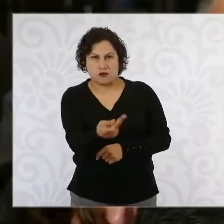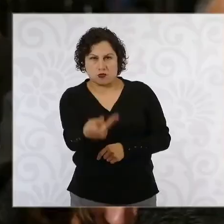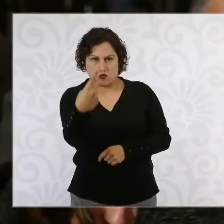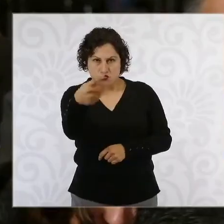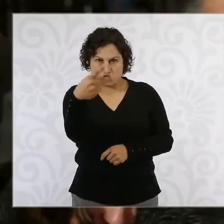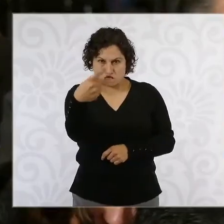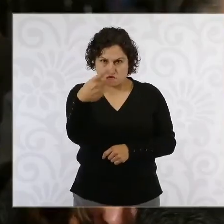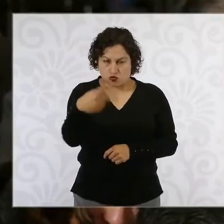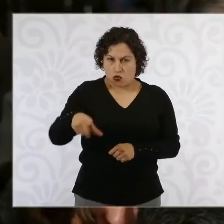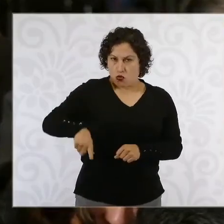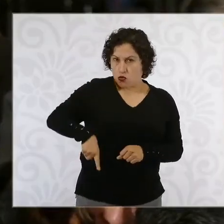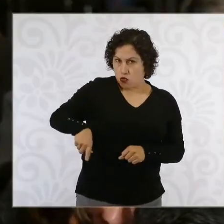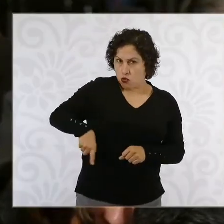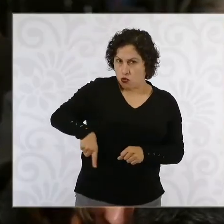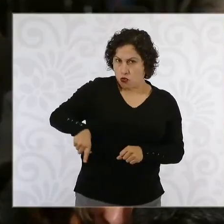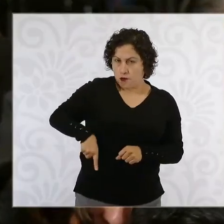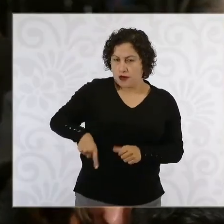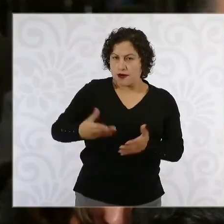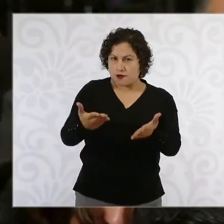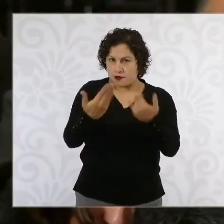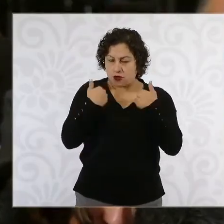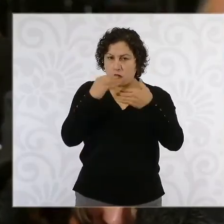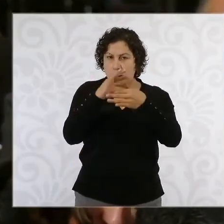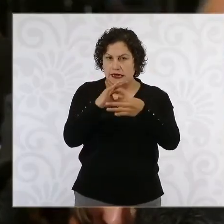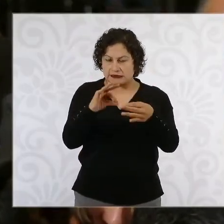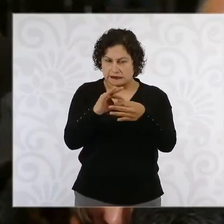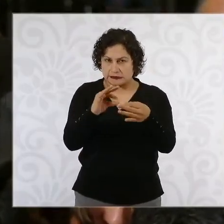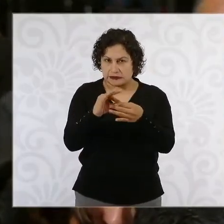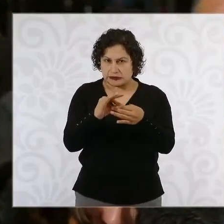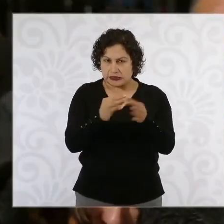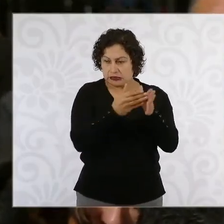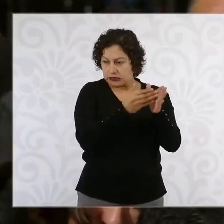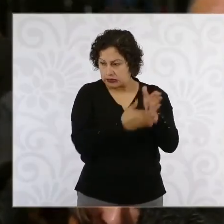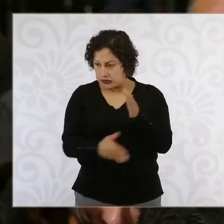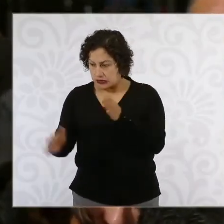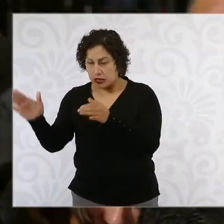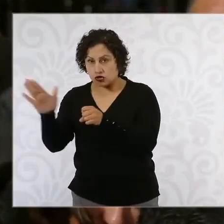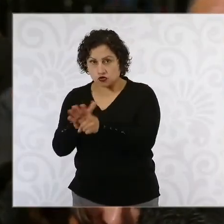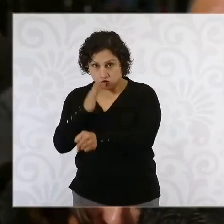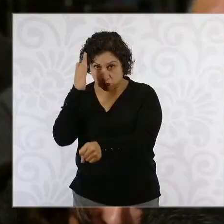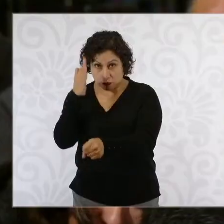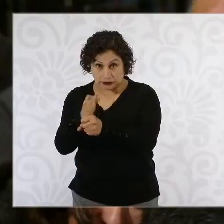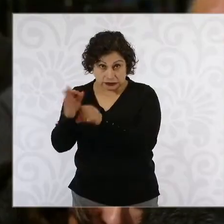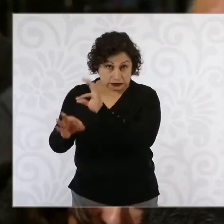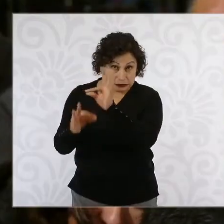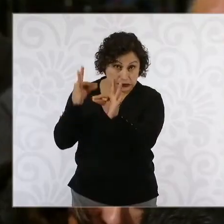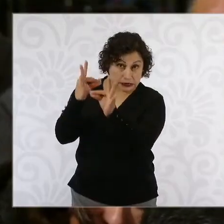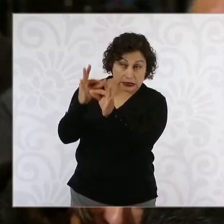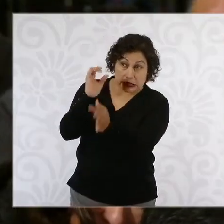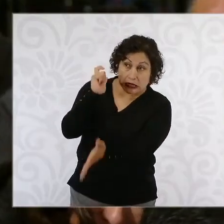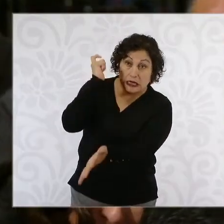decir que han pasado los años suficientes para que esta deuda quede sald quede pagada